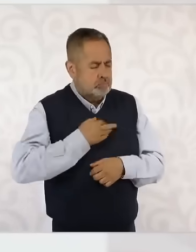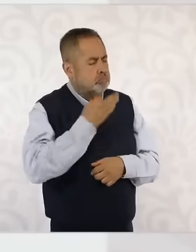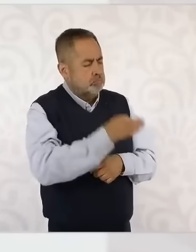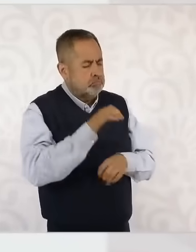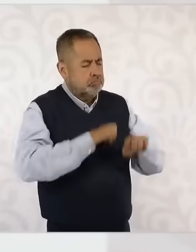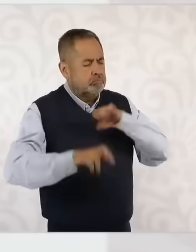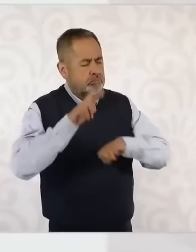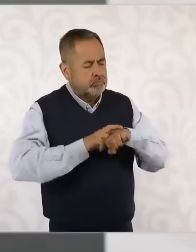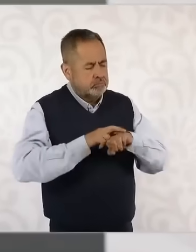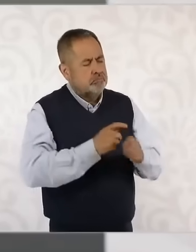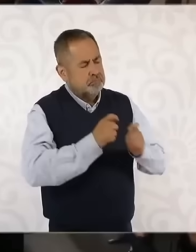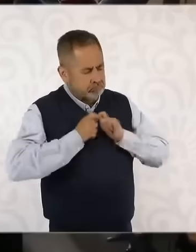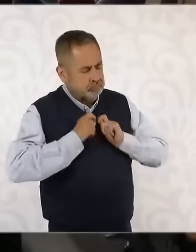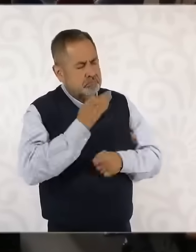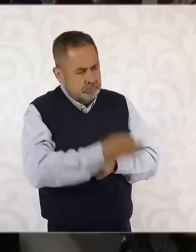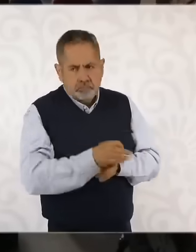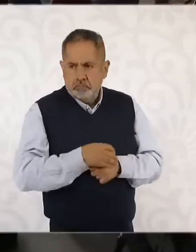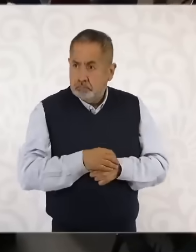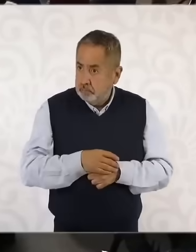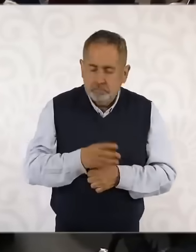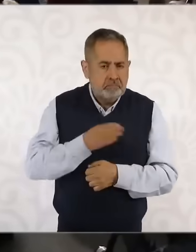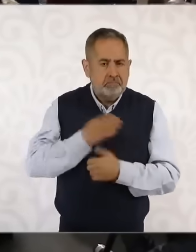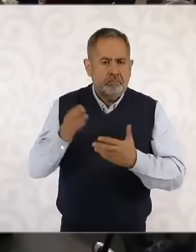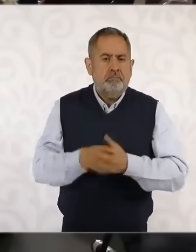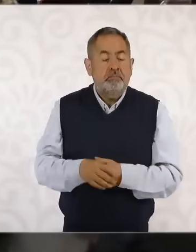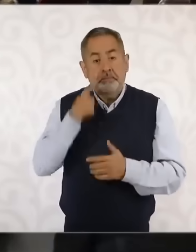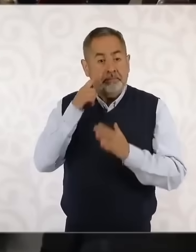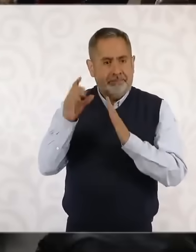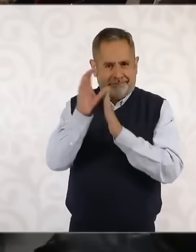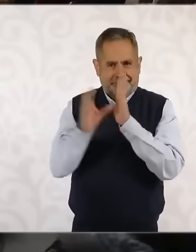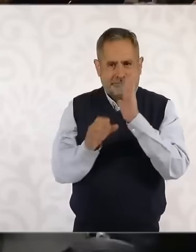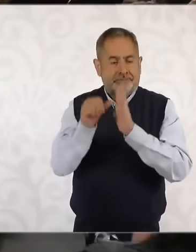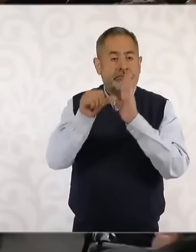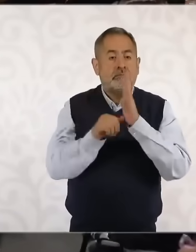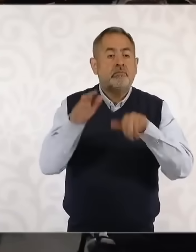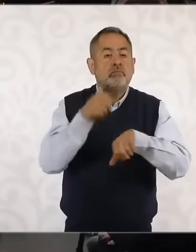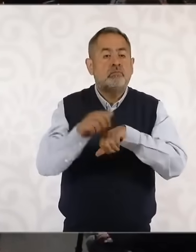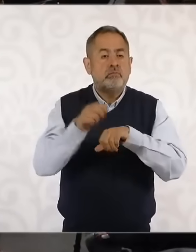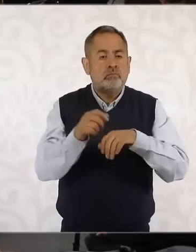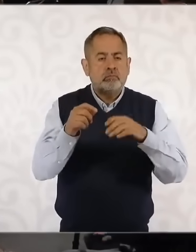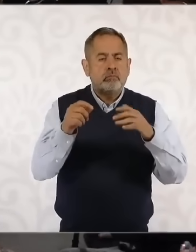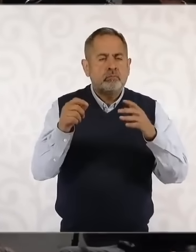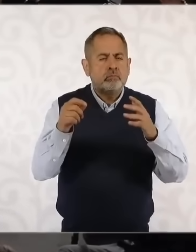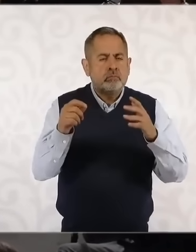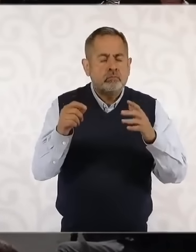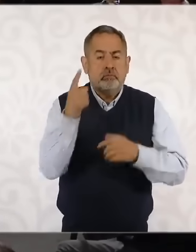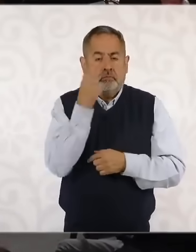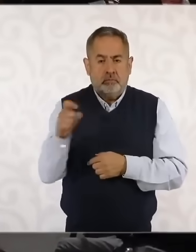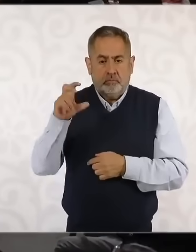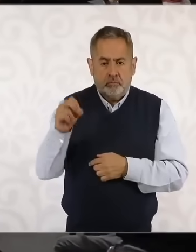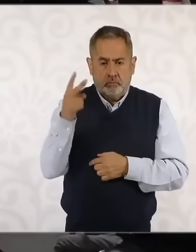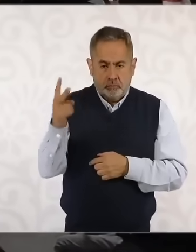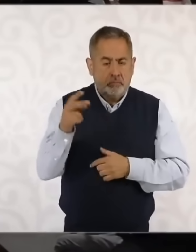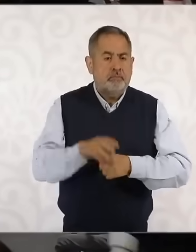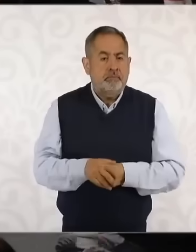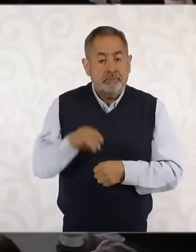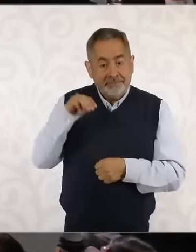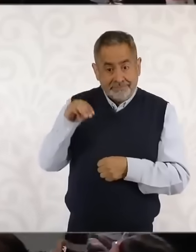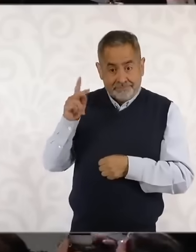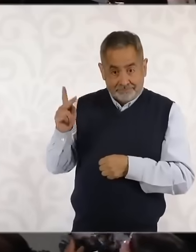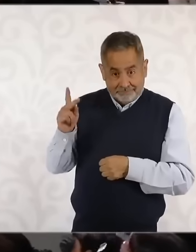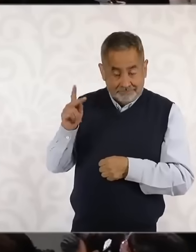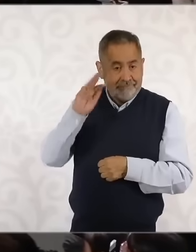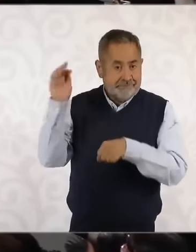bueno. Dice artículo 2, 102, perdón. El Ministerio Público de la Federación se organizará en una